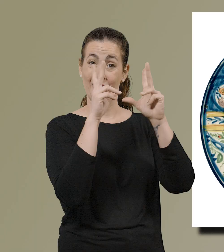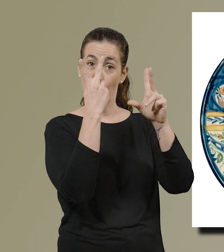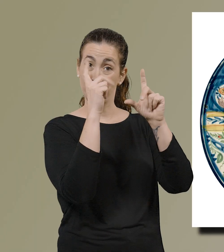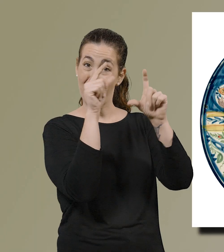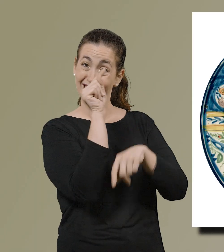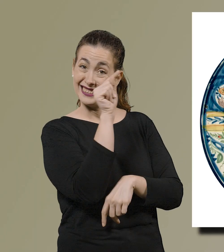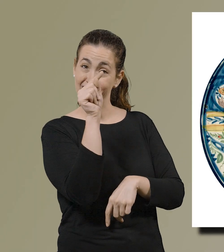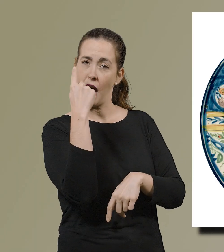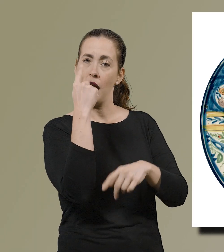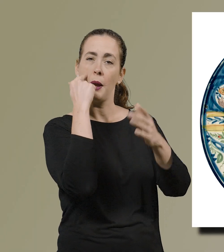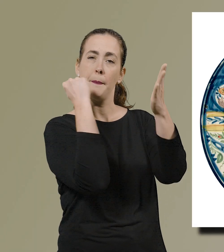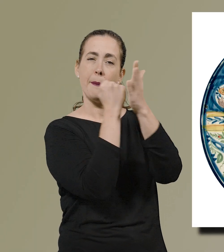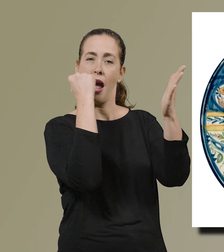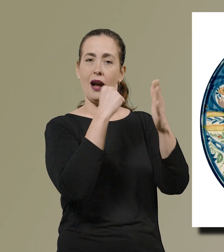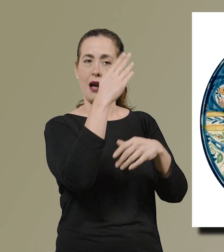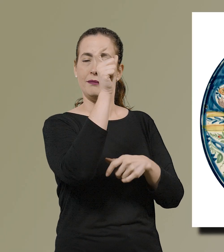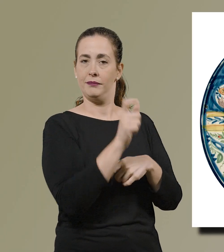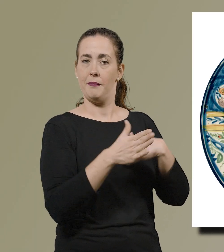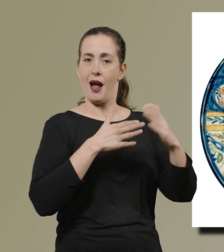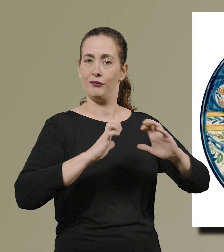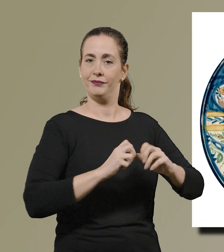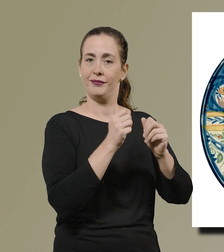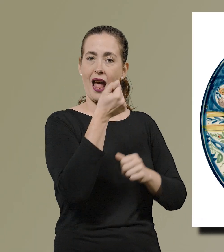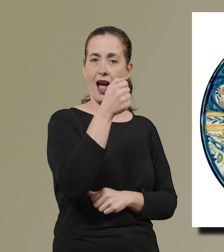dos dels quals porten la marca del terrisser, A.S.,